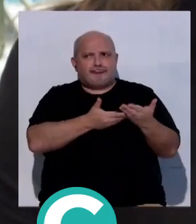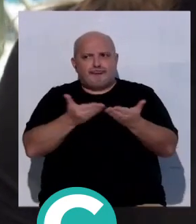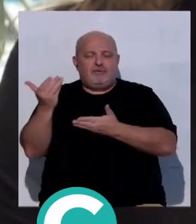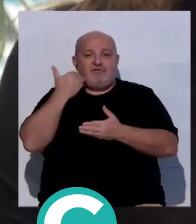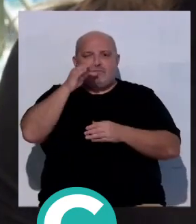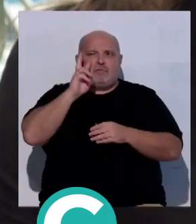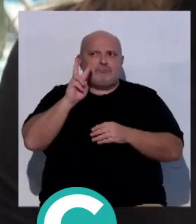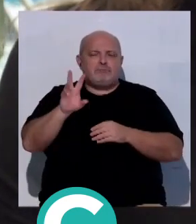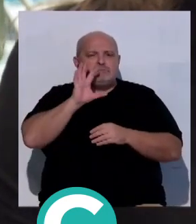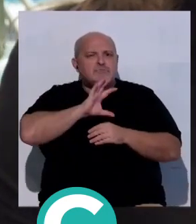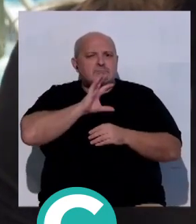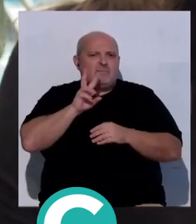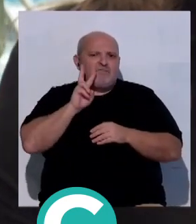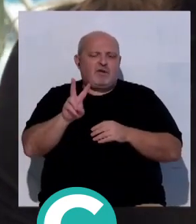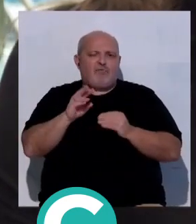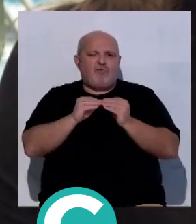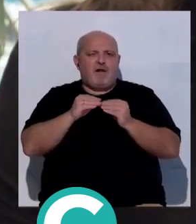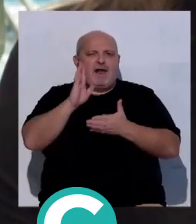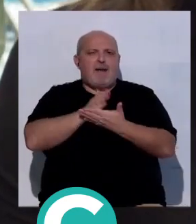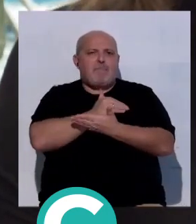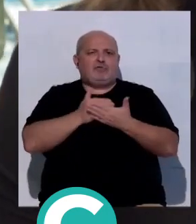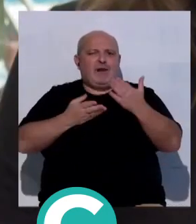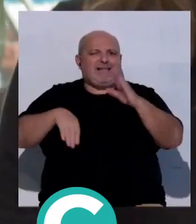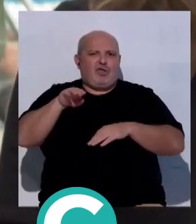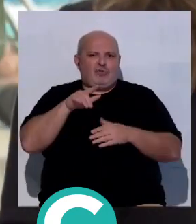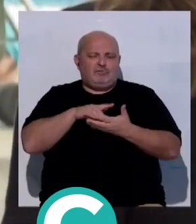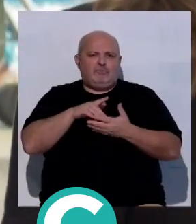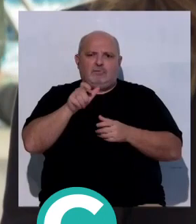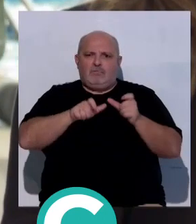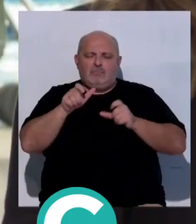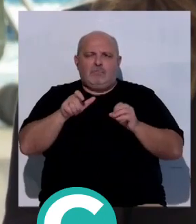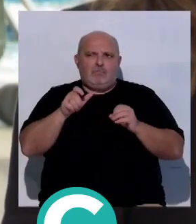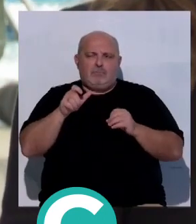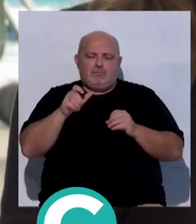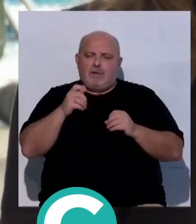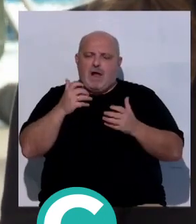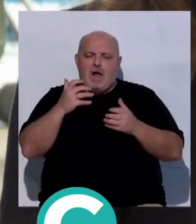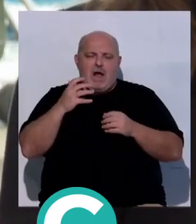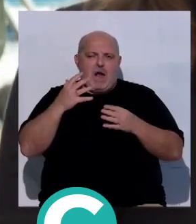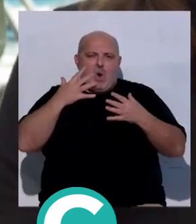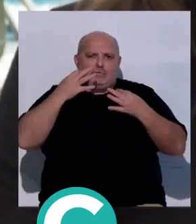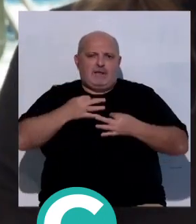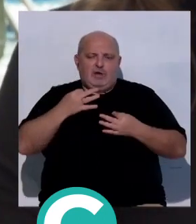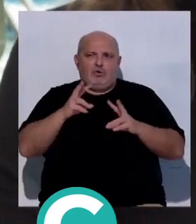de semana a visitar este campeonato porque no va a dejar indiferente a nadie es un auténtico impulso